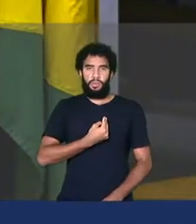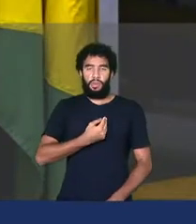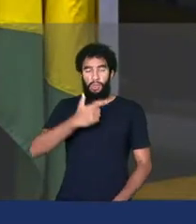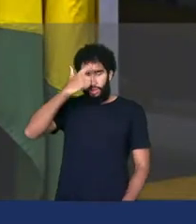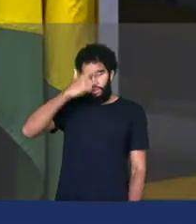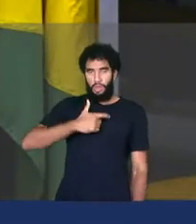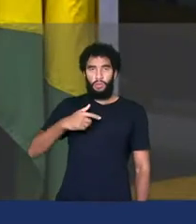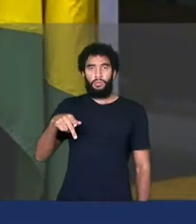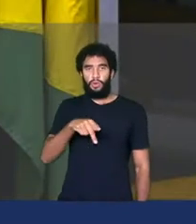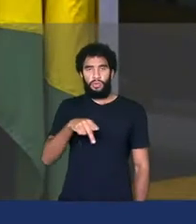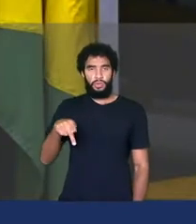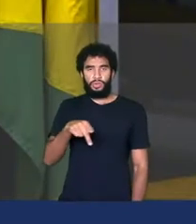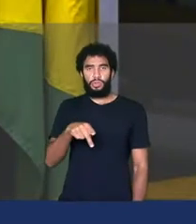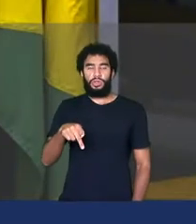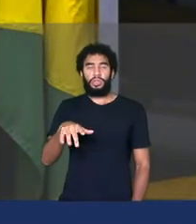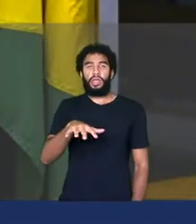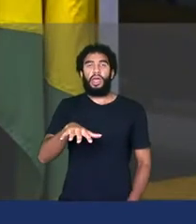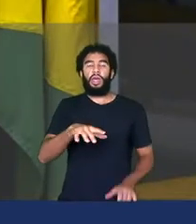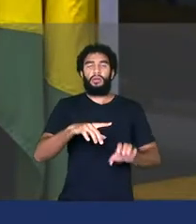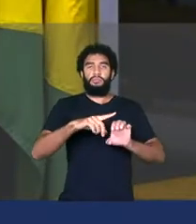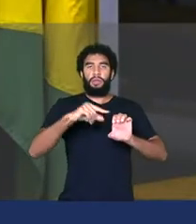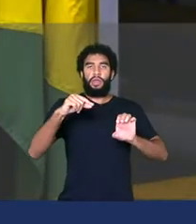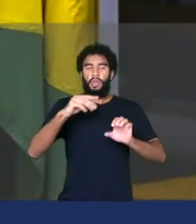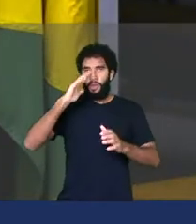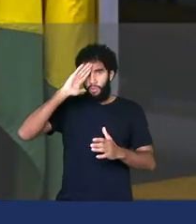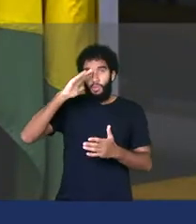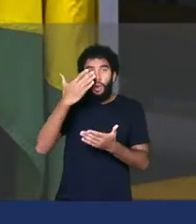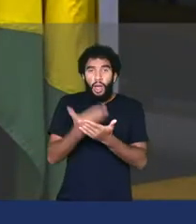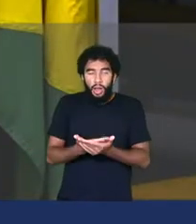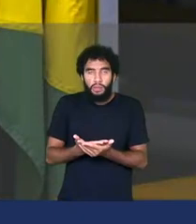MAIS EU ACREDITO NESSE PODER DE TRANSFORMAÇÃO DA MULHER,